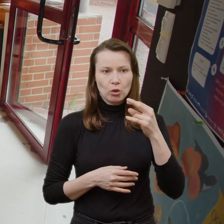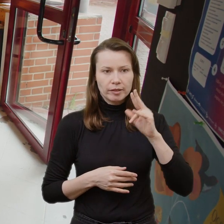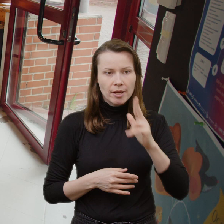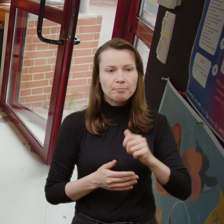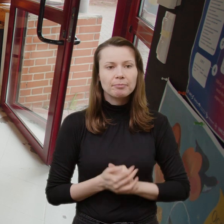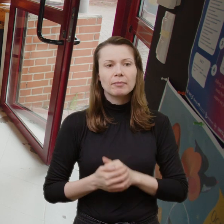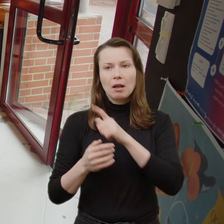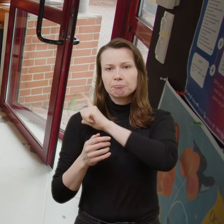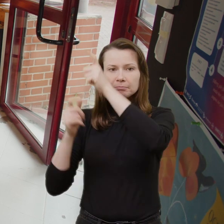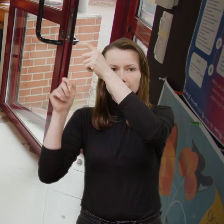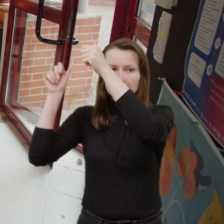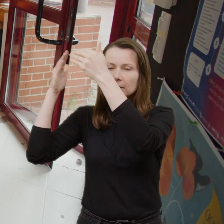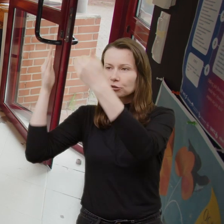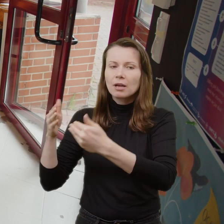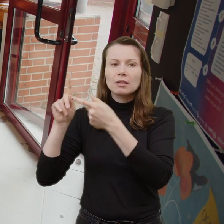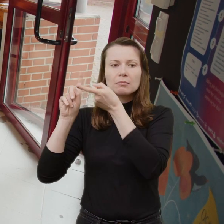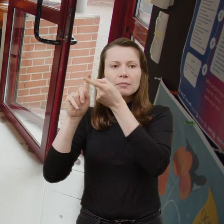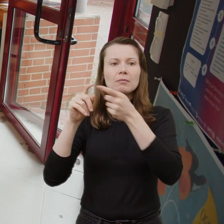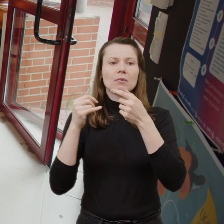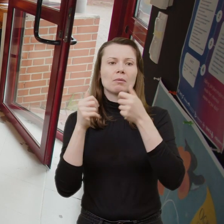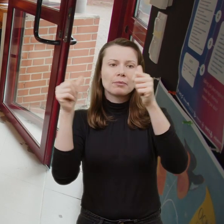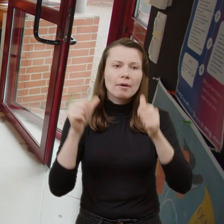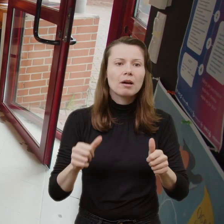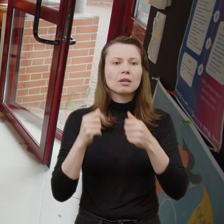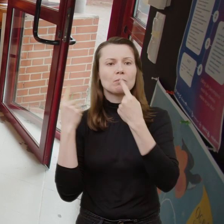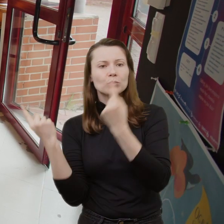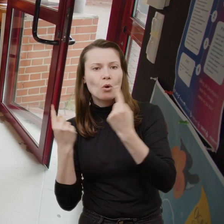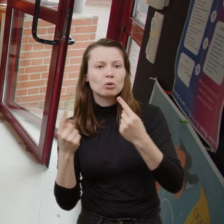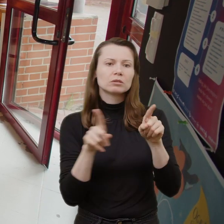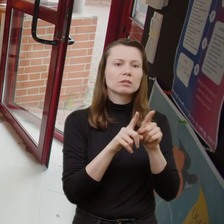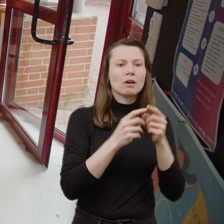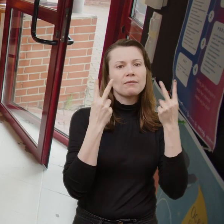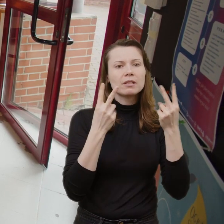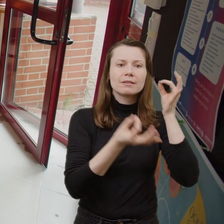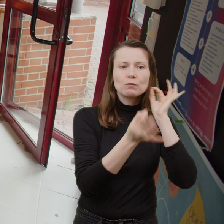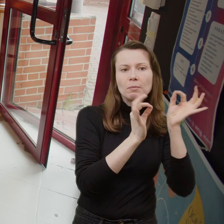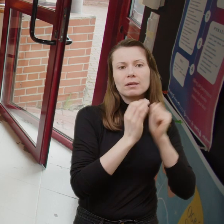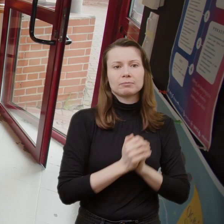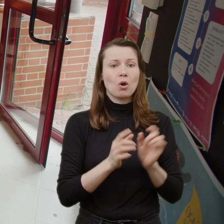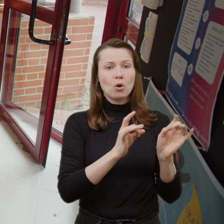Tu wiszą plakaty promocyjne i ważne dla nas informacje. Od razu skierujcie się w prawo